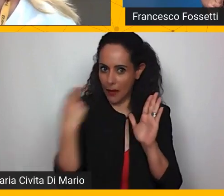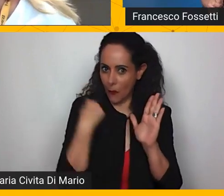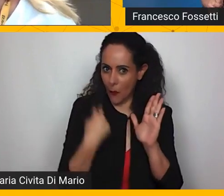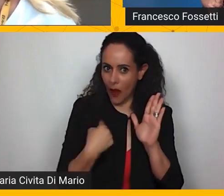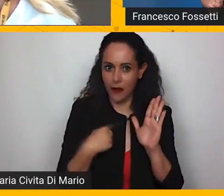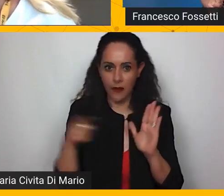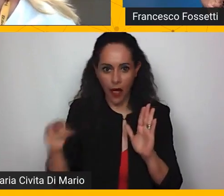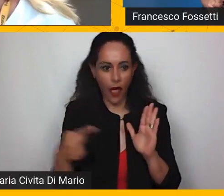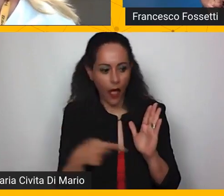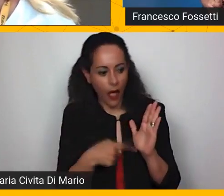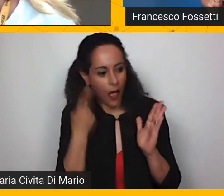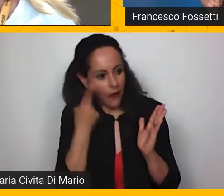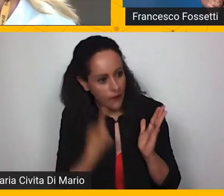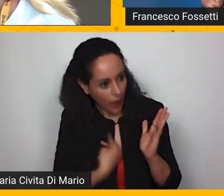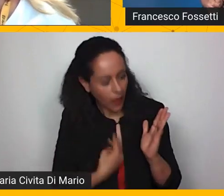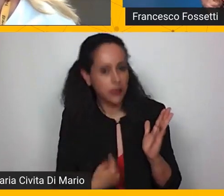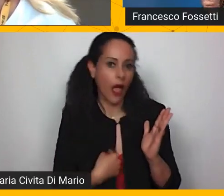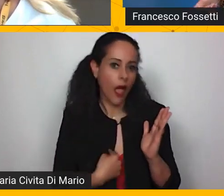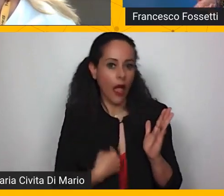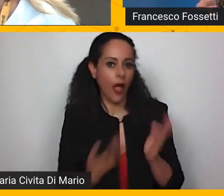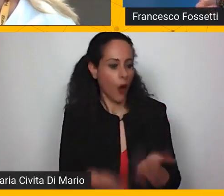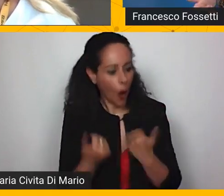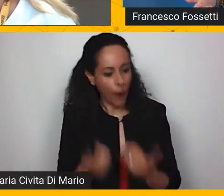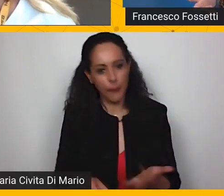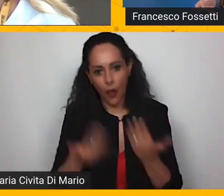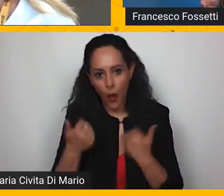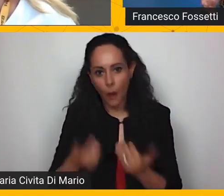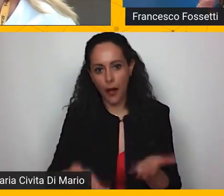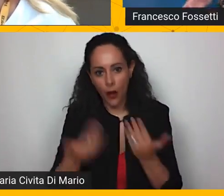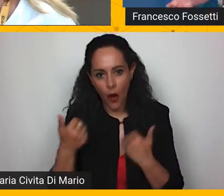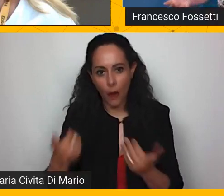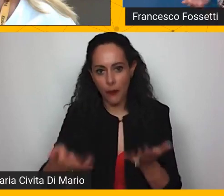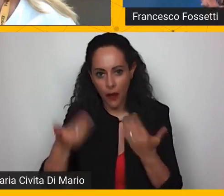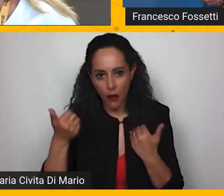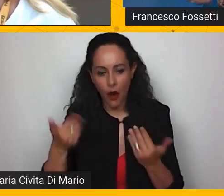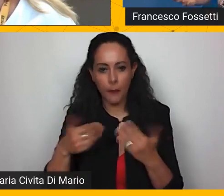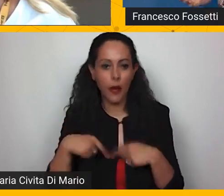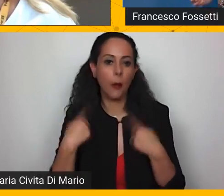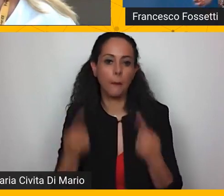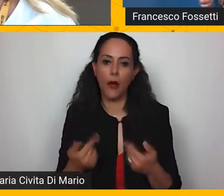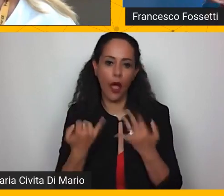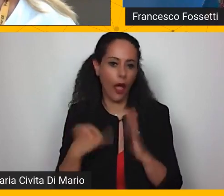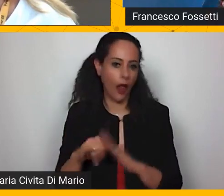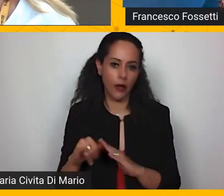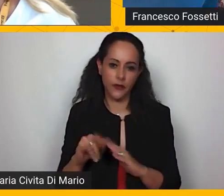un'altra scatola, un'altra scatola, un'altra scatola finché non trova quel giocatore